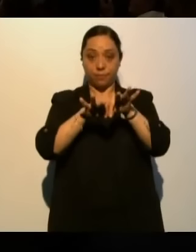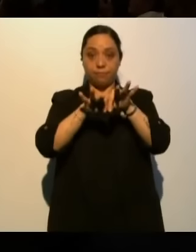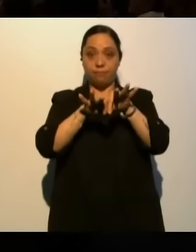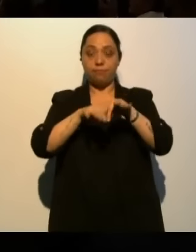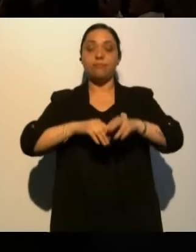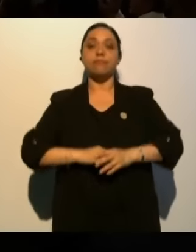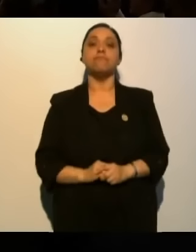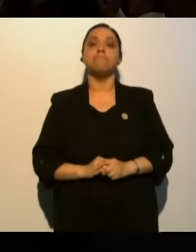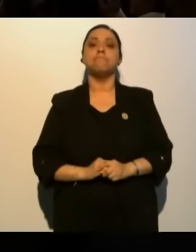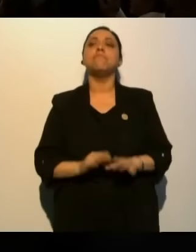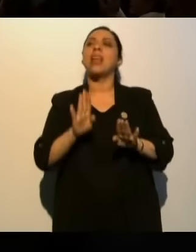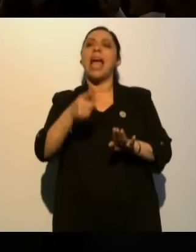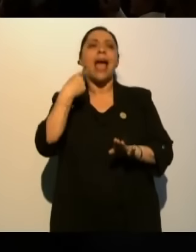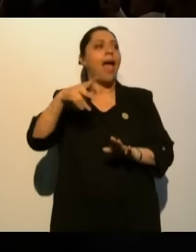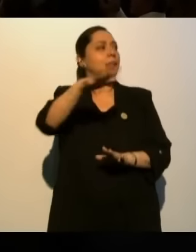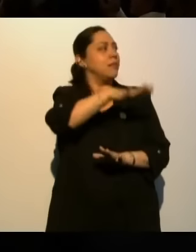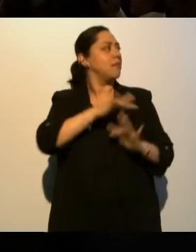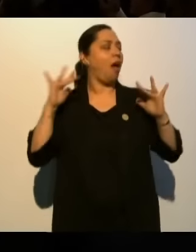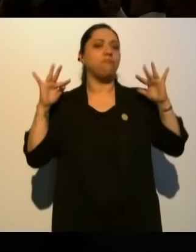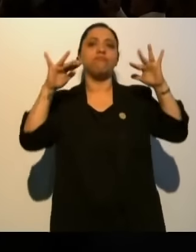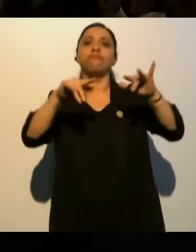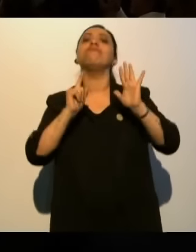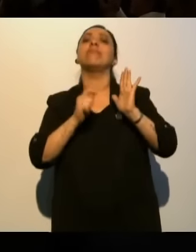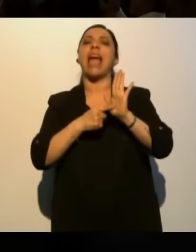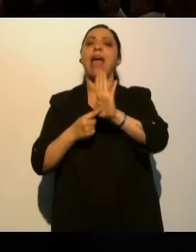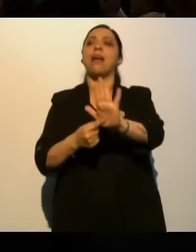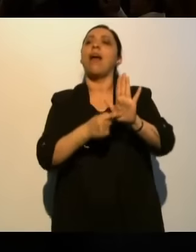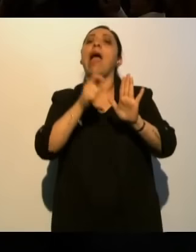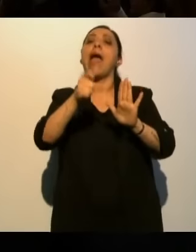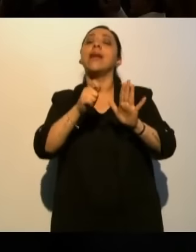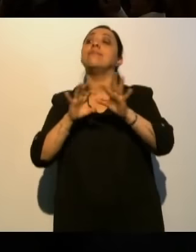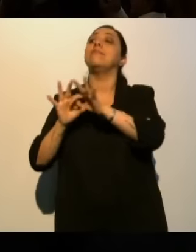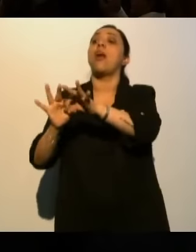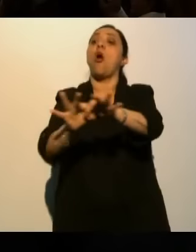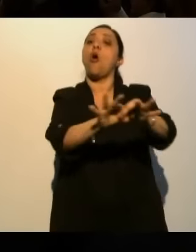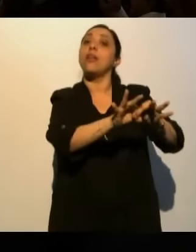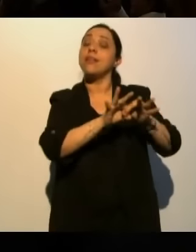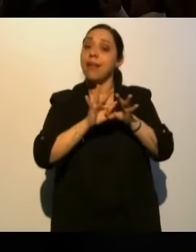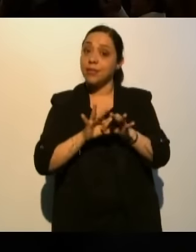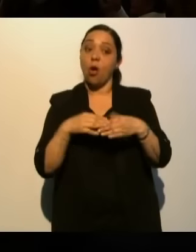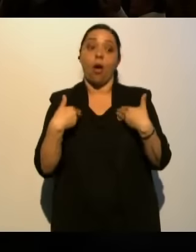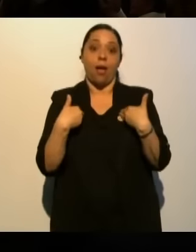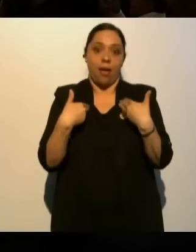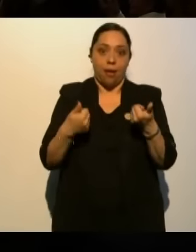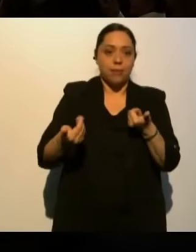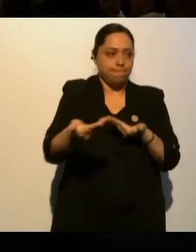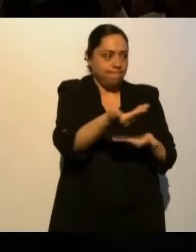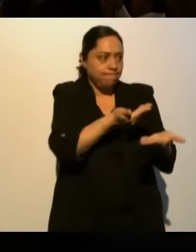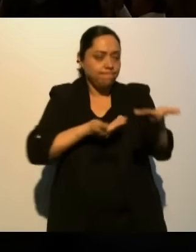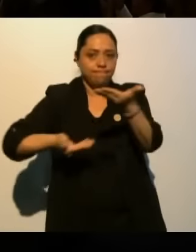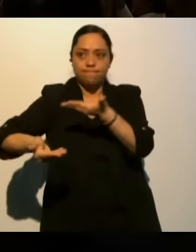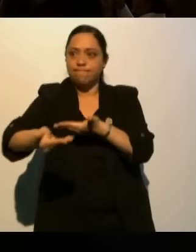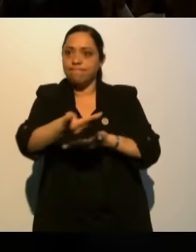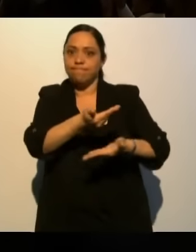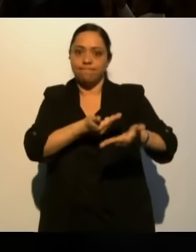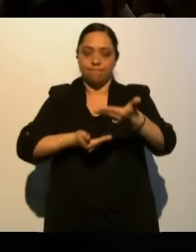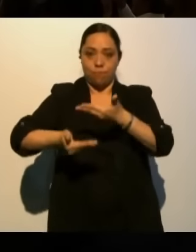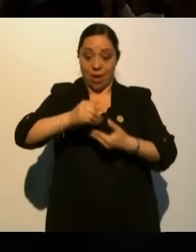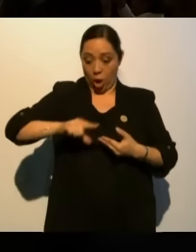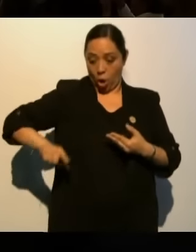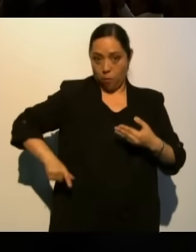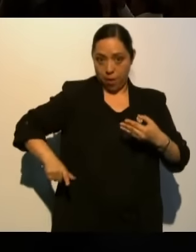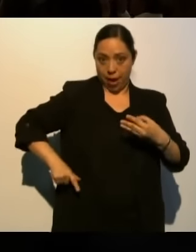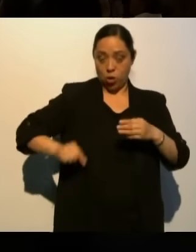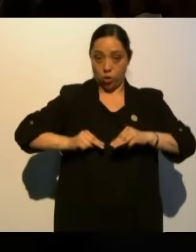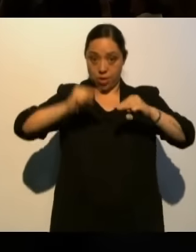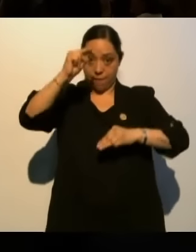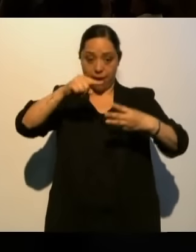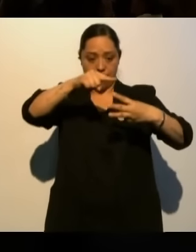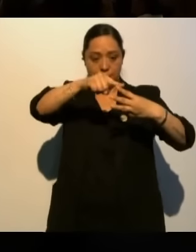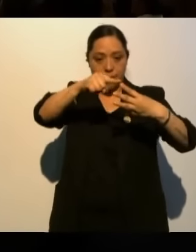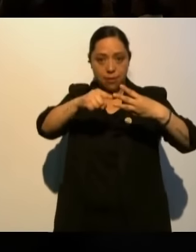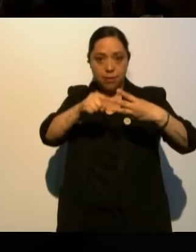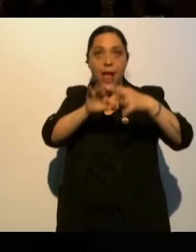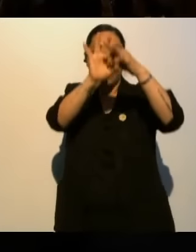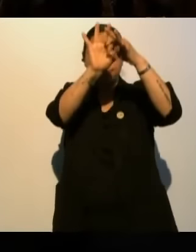muestra de coordinación entendimiento y unidad de los tres niveles de gobierno uno de los ejes